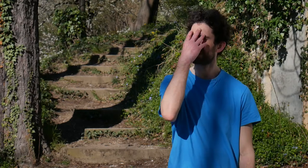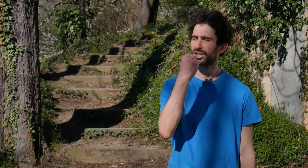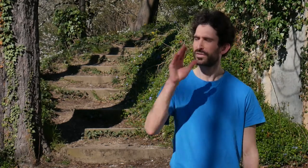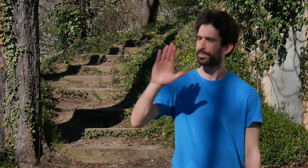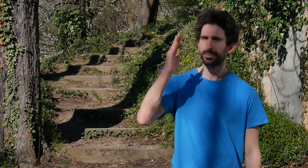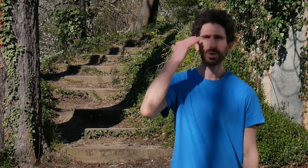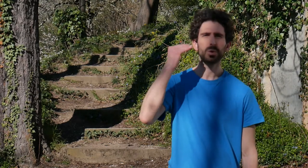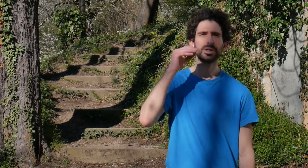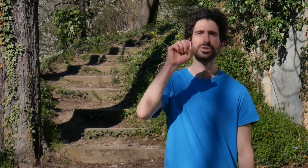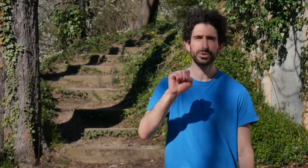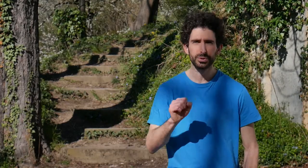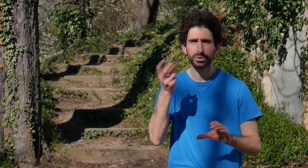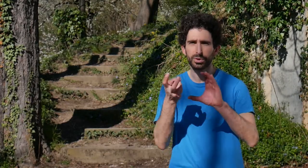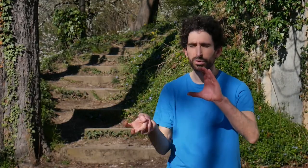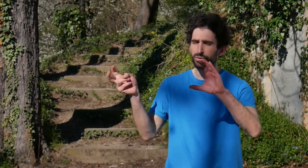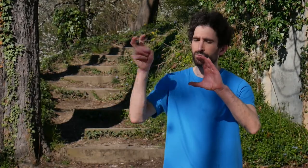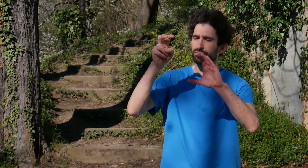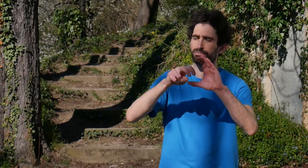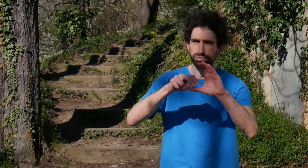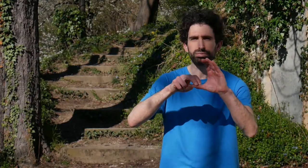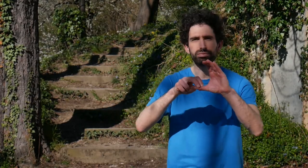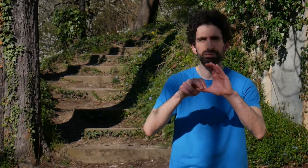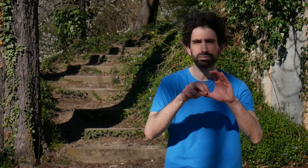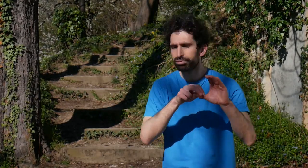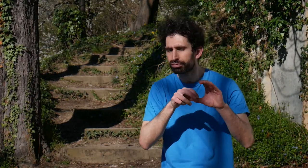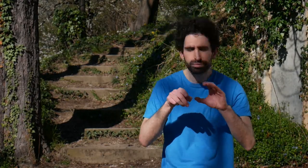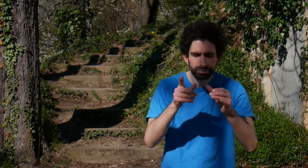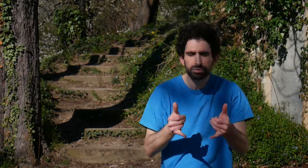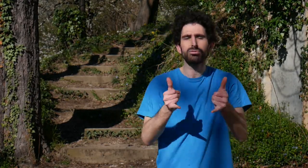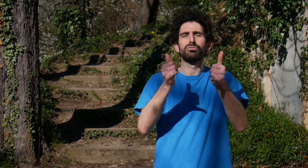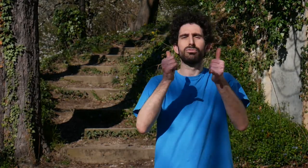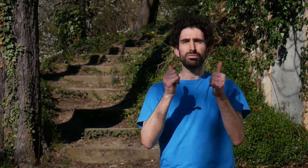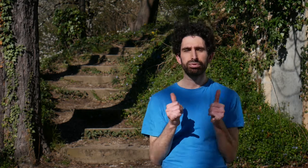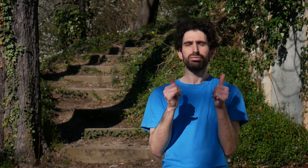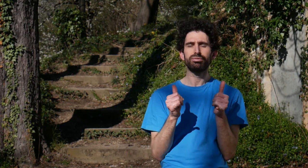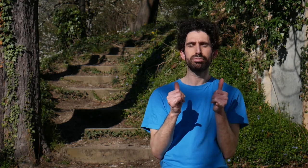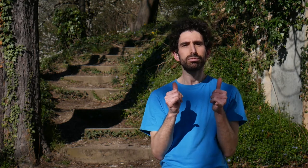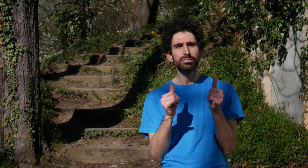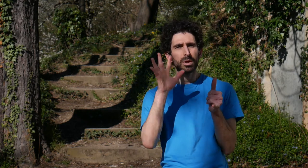Une fois dans le TGV coréen, je cherche une place